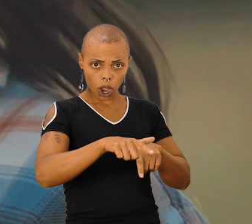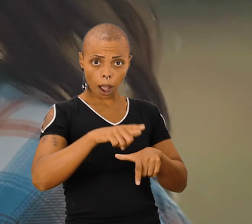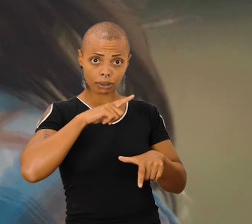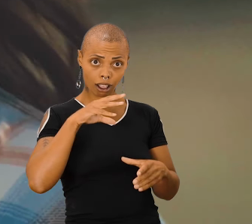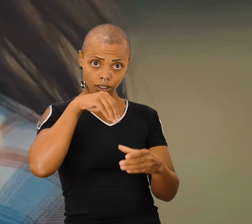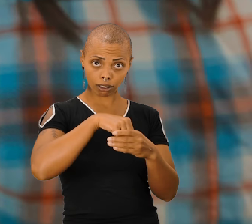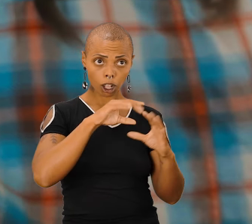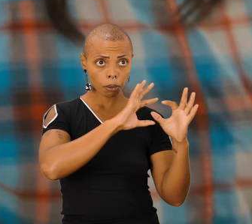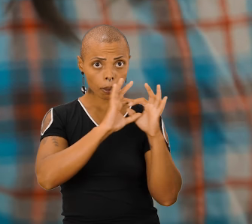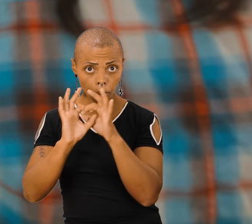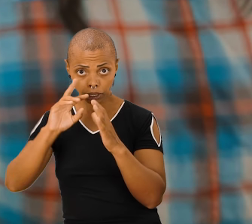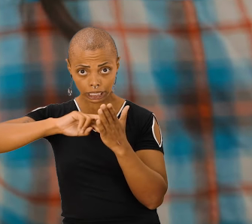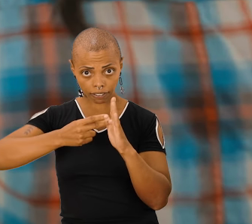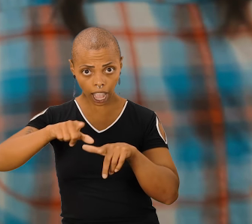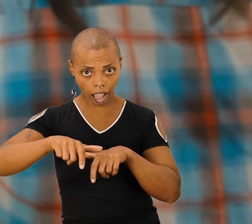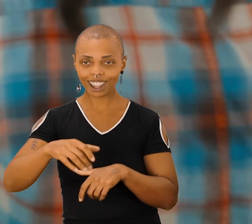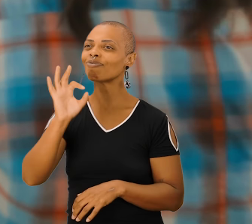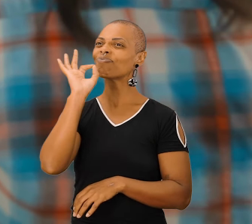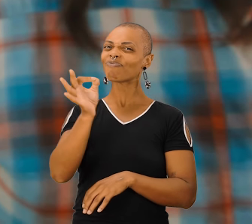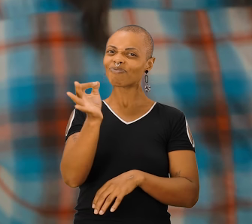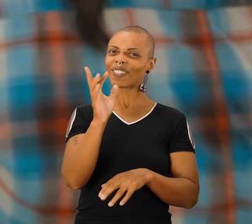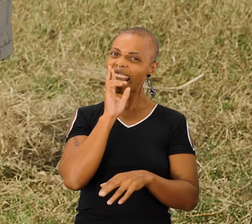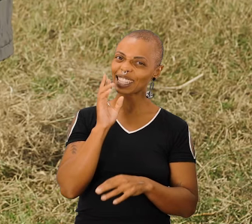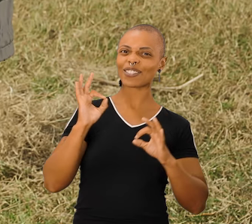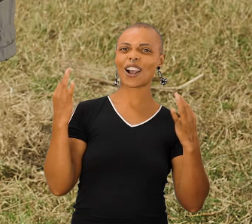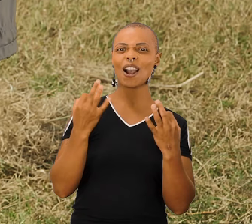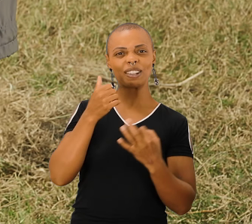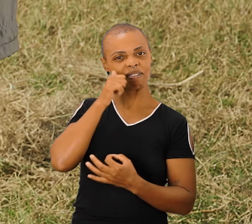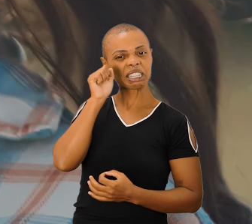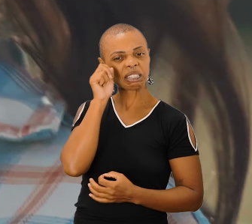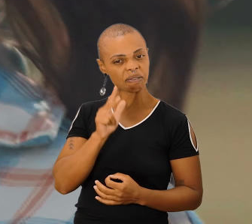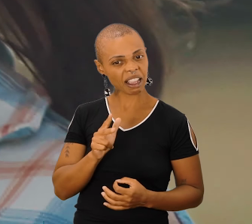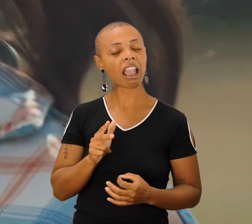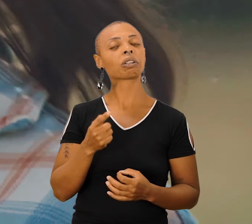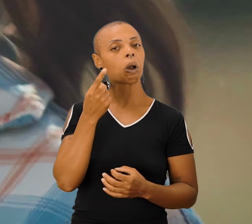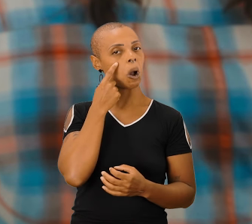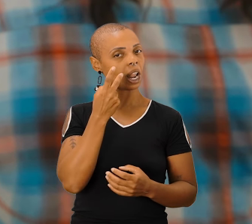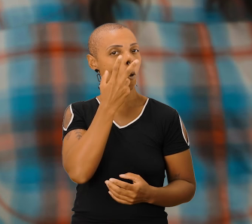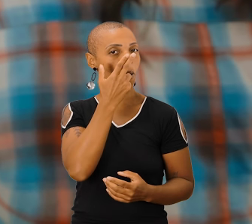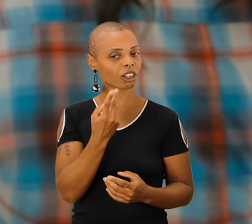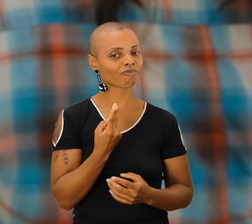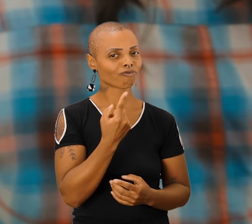[Chico] Bin-bin-bin! Certa resposta! Menina esperta! Olha, eu acho que a gente vai se dar bem, hein?